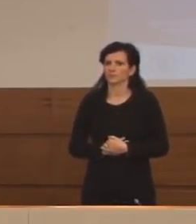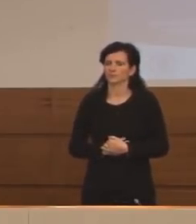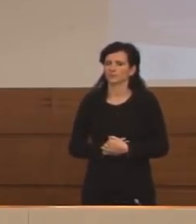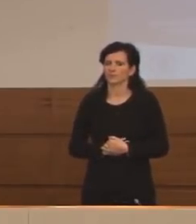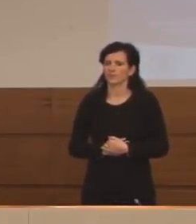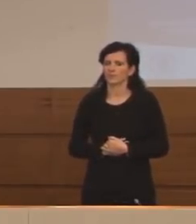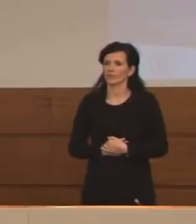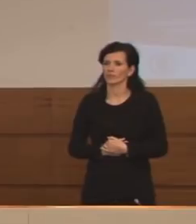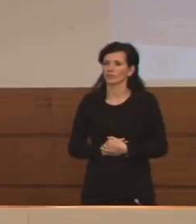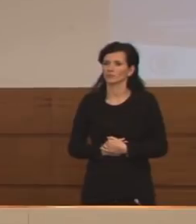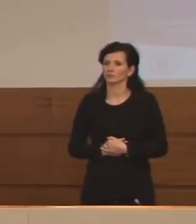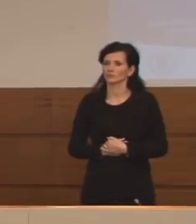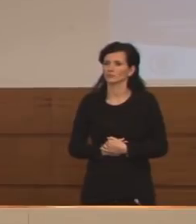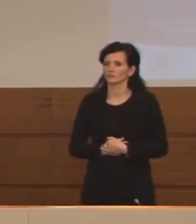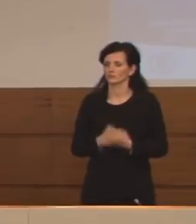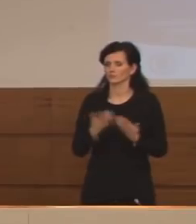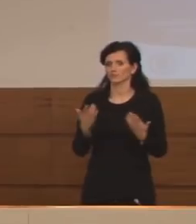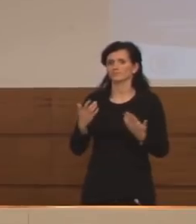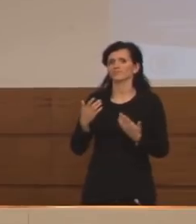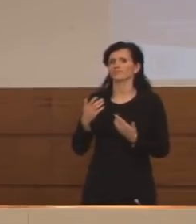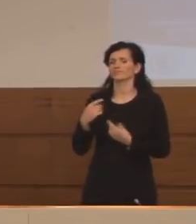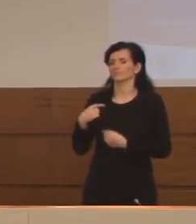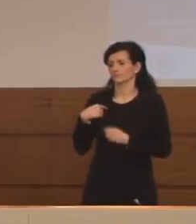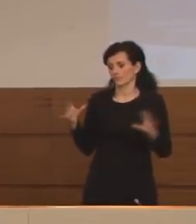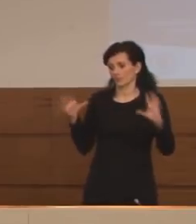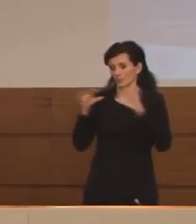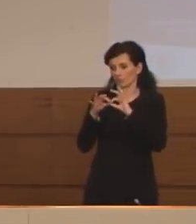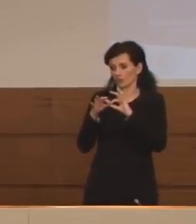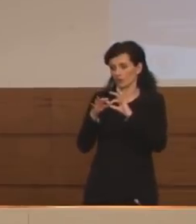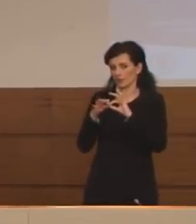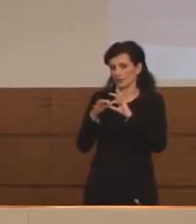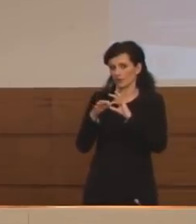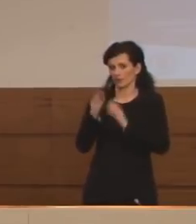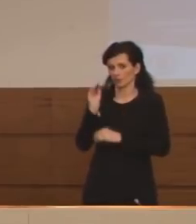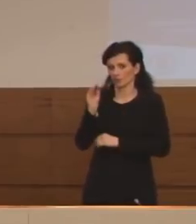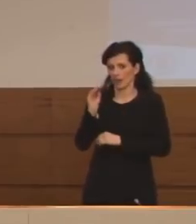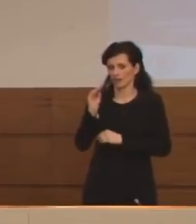Mi collego, ovviamente, alla domanda di Paola Motta a proposito del Comitato Tecnico Scientifico